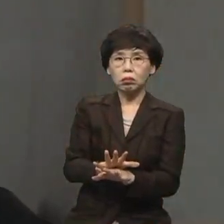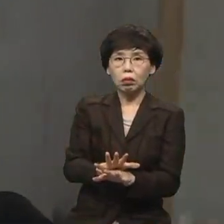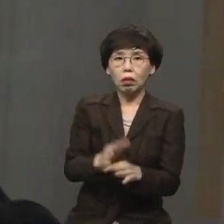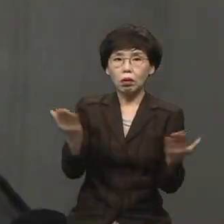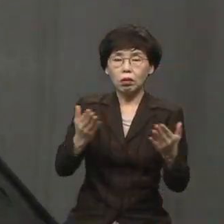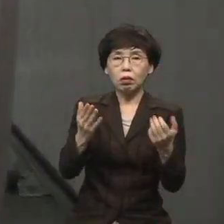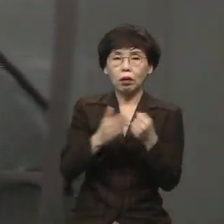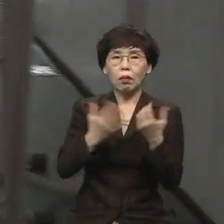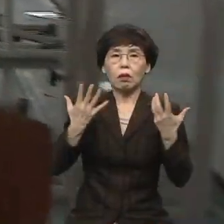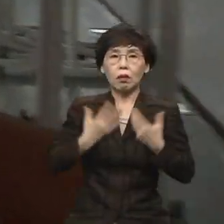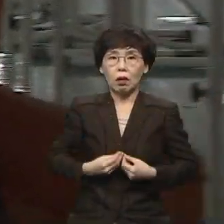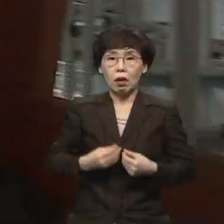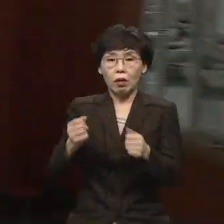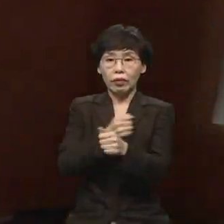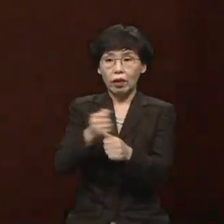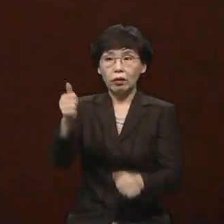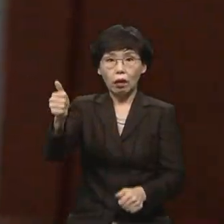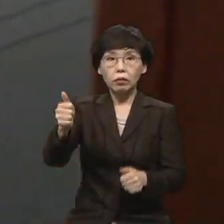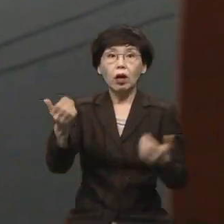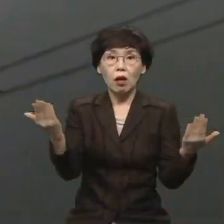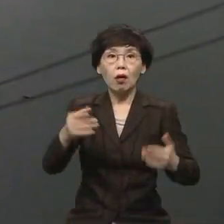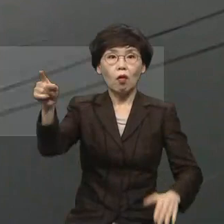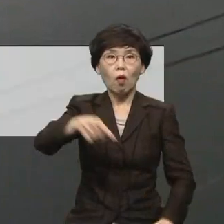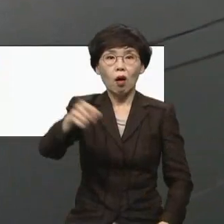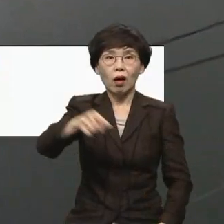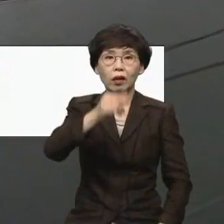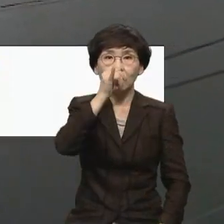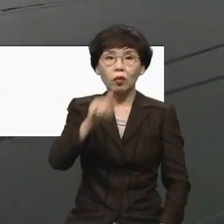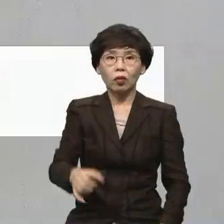가해자는 정상 출근을 하고 있었고